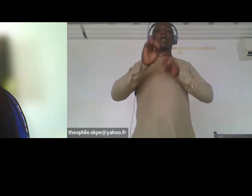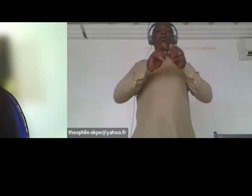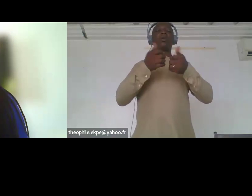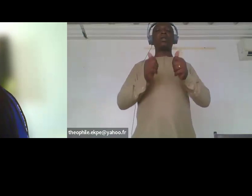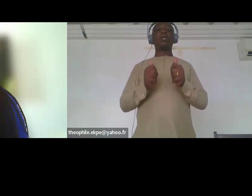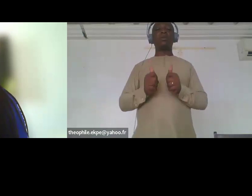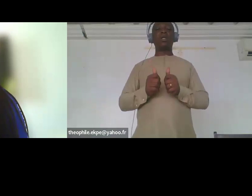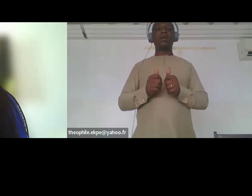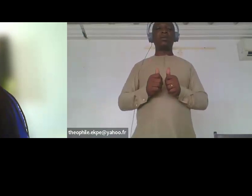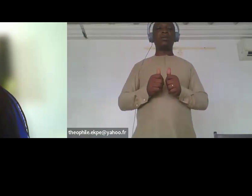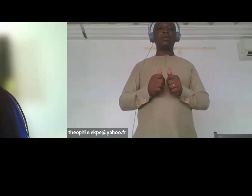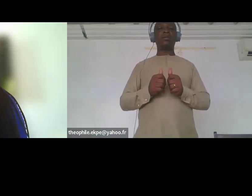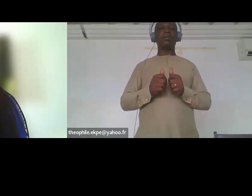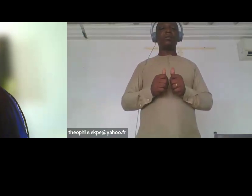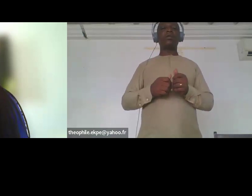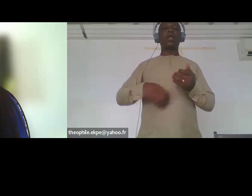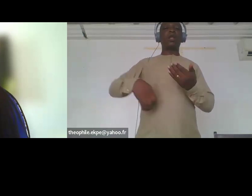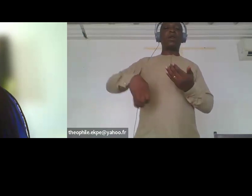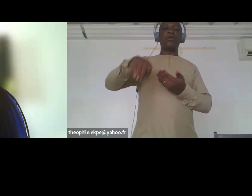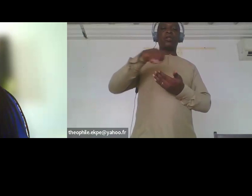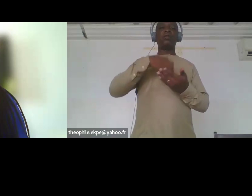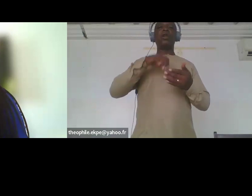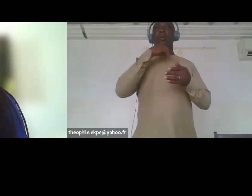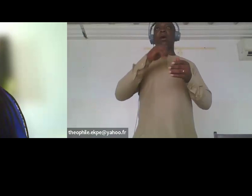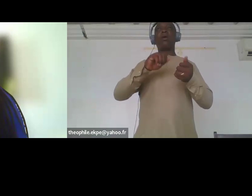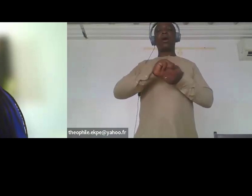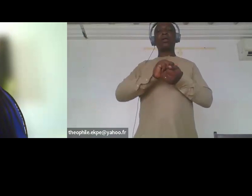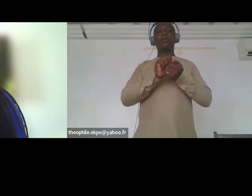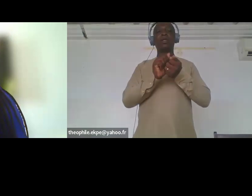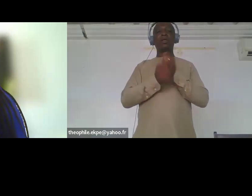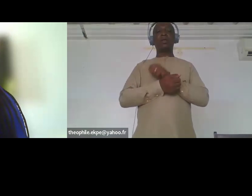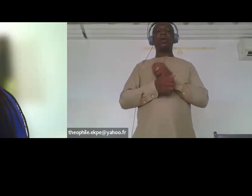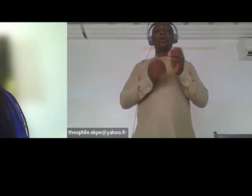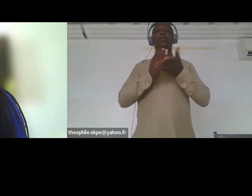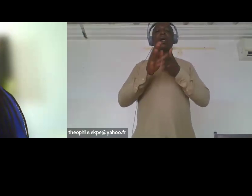l'accessibilité environnement n'étant pas adapté par exemple une femme